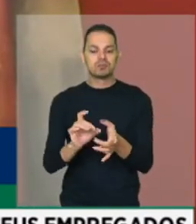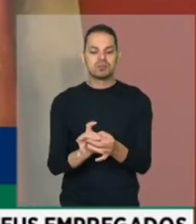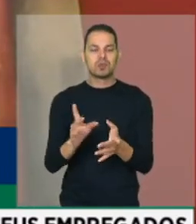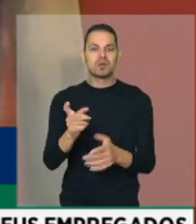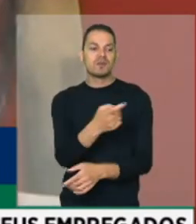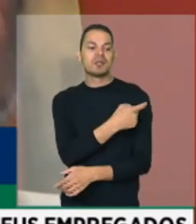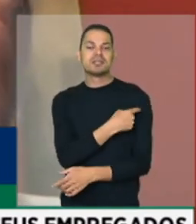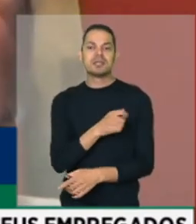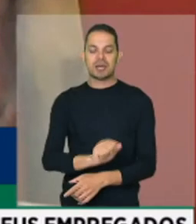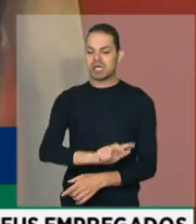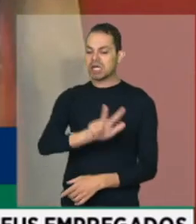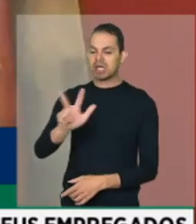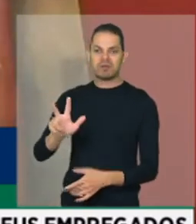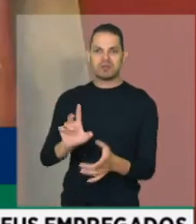AUTORIZADA PELA ANVISA? É PORQUE ELES QUEREM BUSCAR